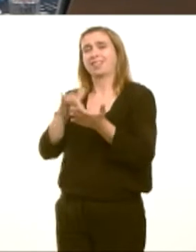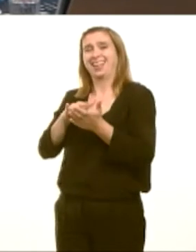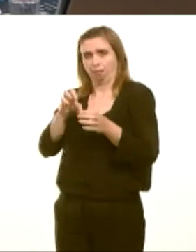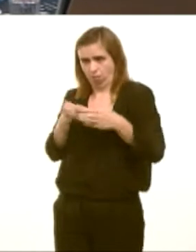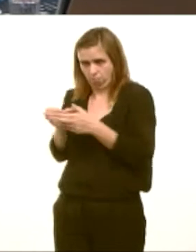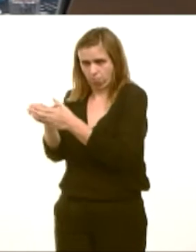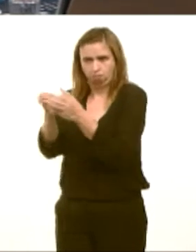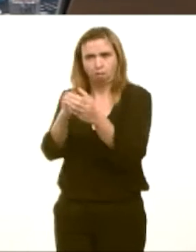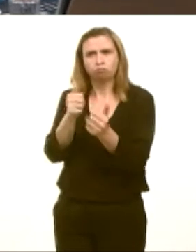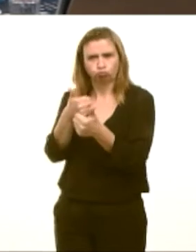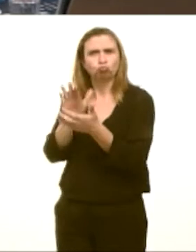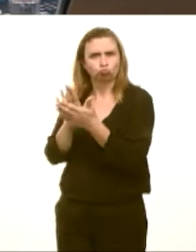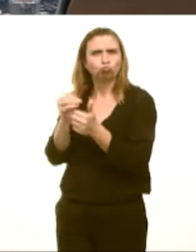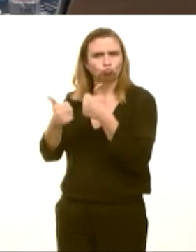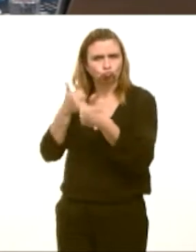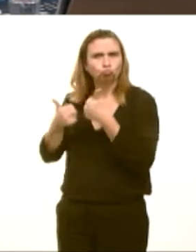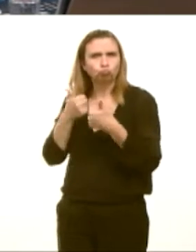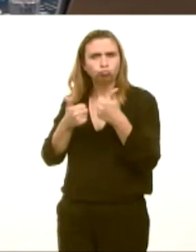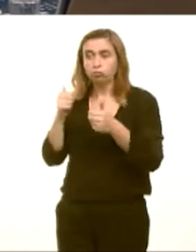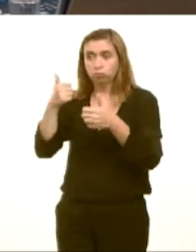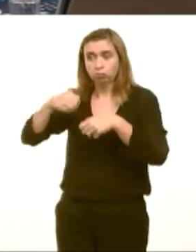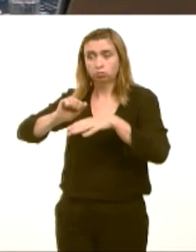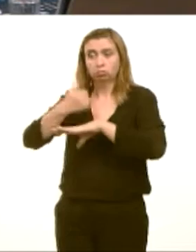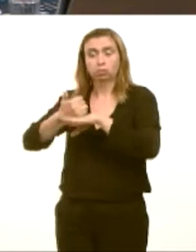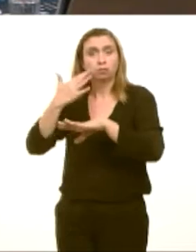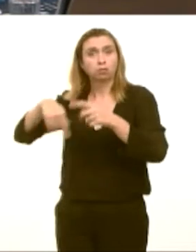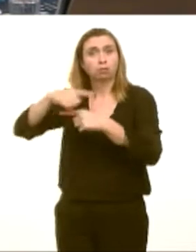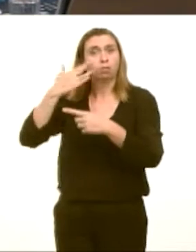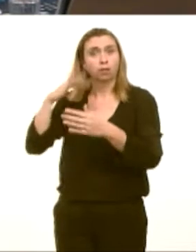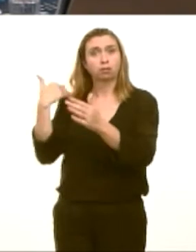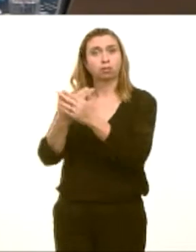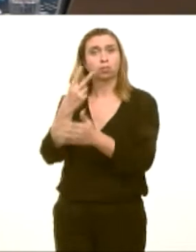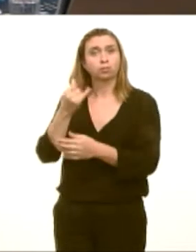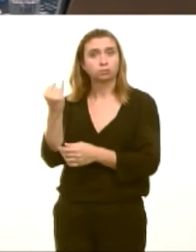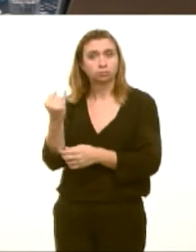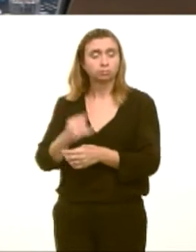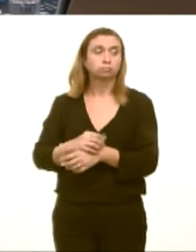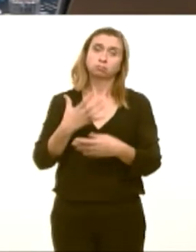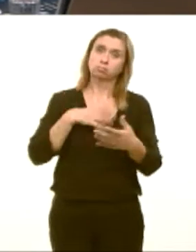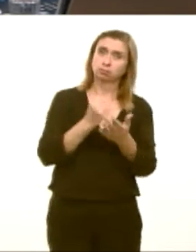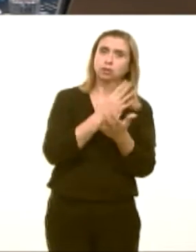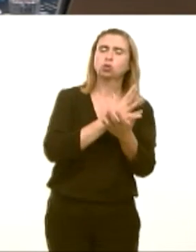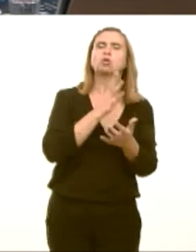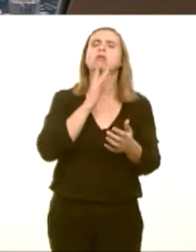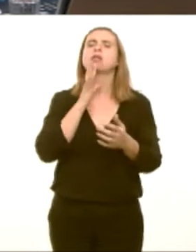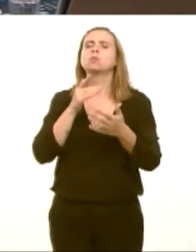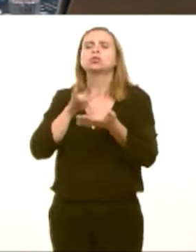ers 2006. Hefyd, rydym moyn sicrhau bod y canolfannau iaith yn cael grantiau cyfalaf yn y pen draw